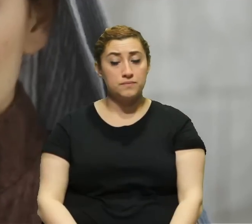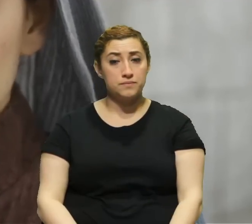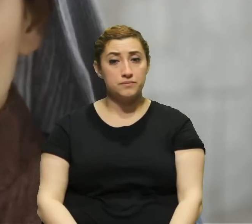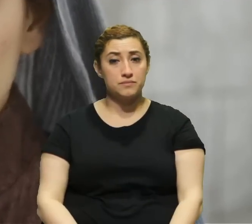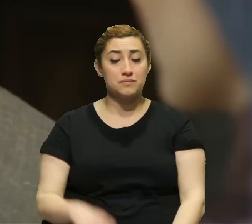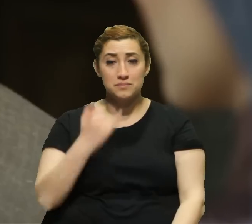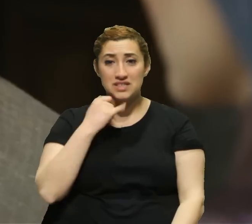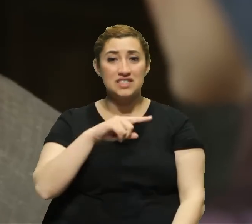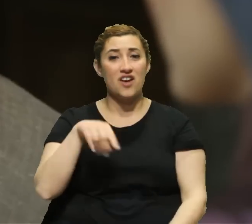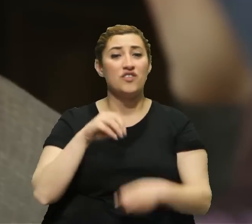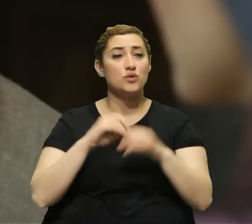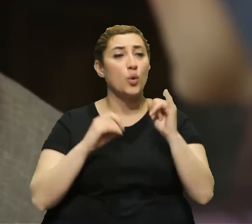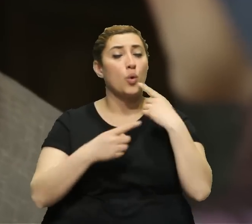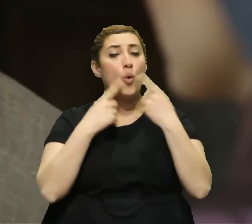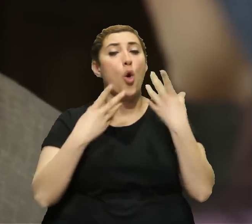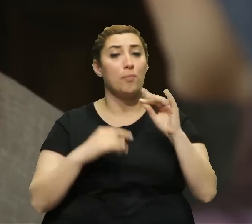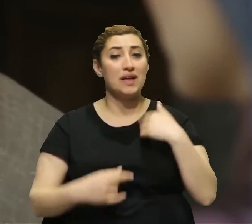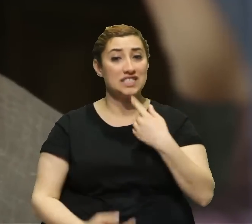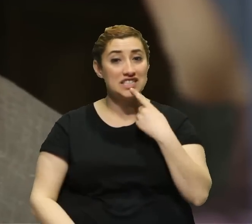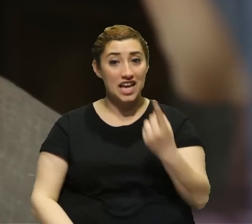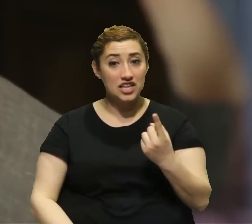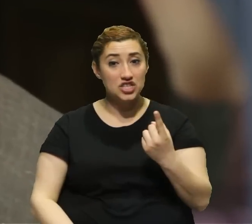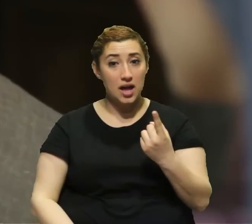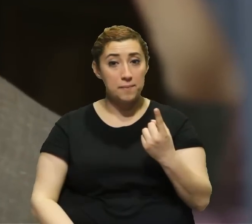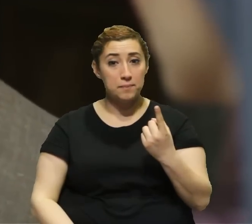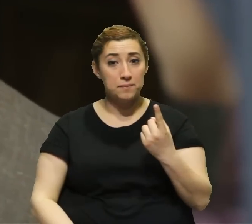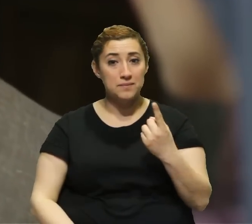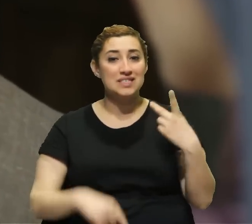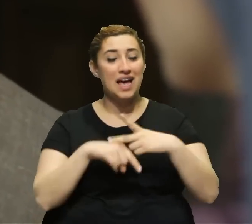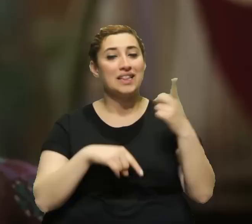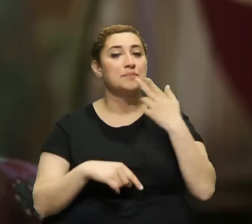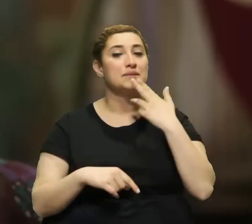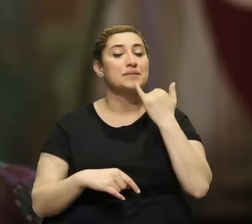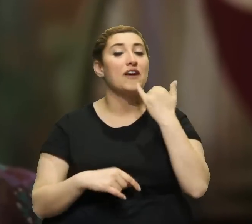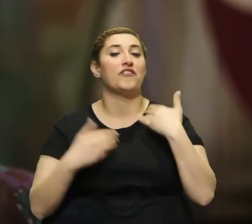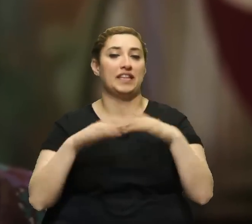Misafire kem söz söylenmez diyeceğim... ...Zahide misafir değildir.